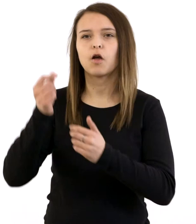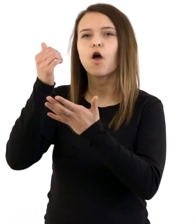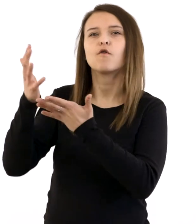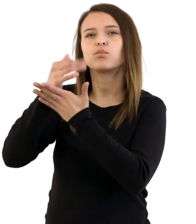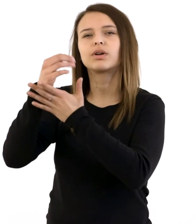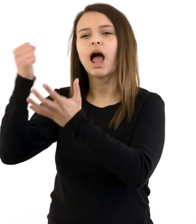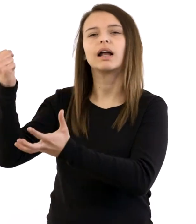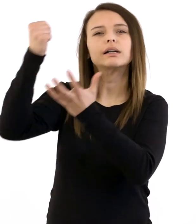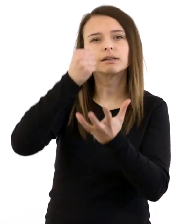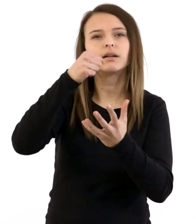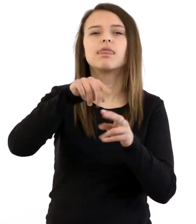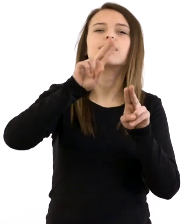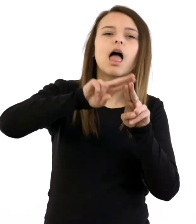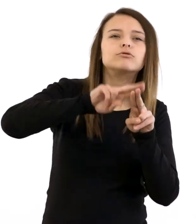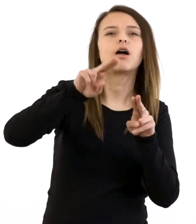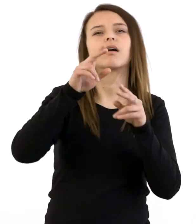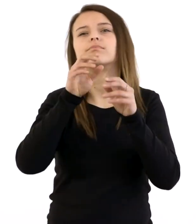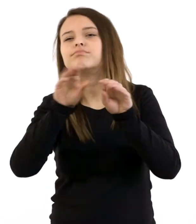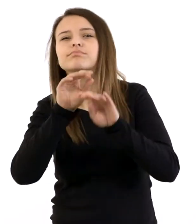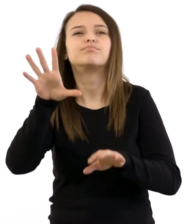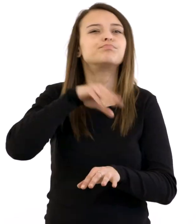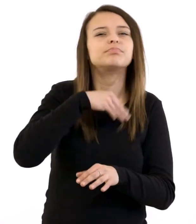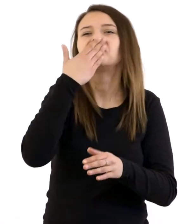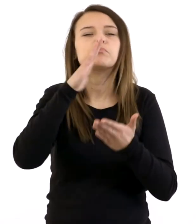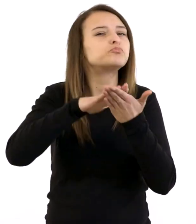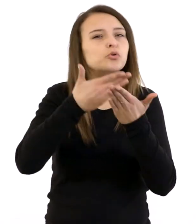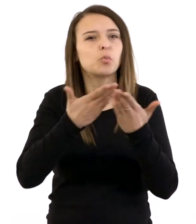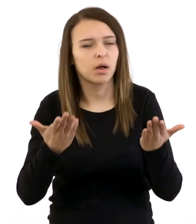Przykładowe narzędzia i kanały komunikacji to: